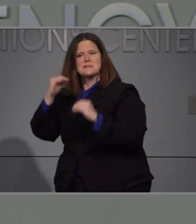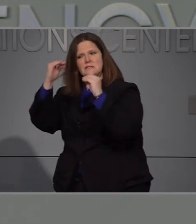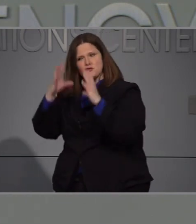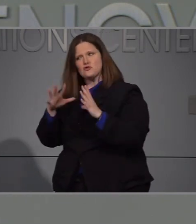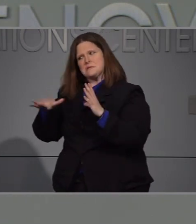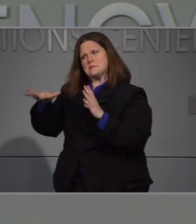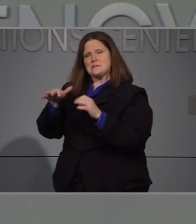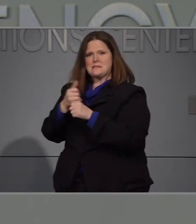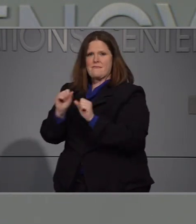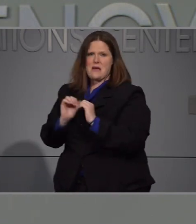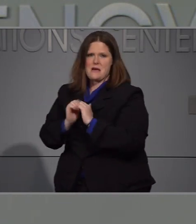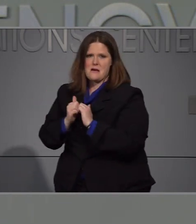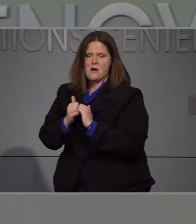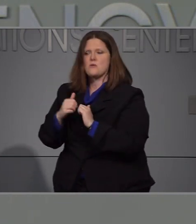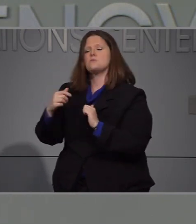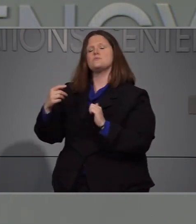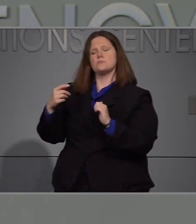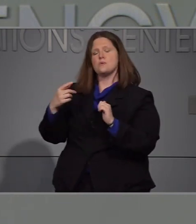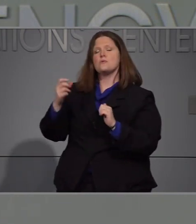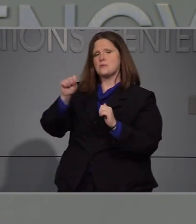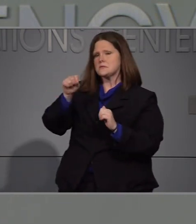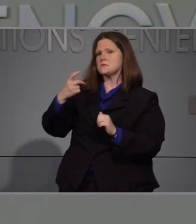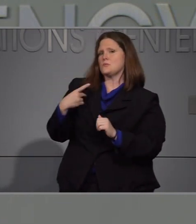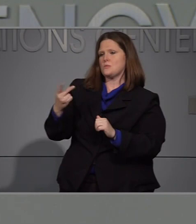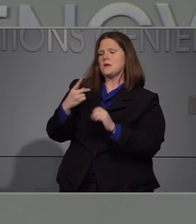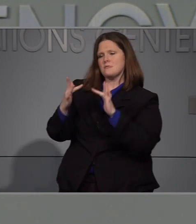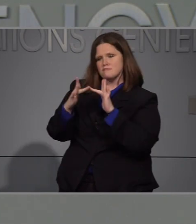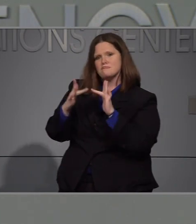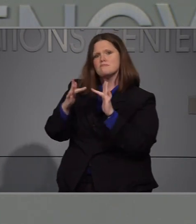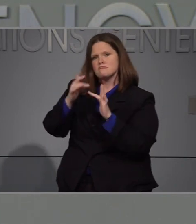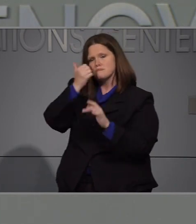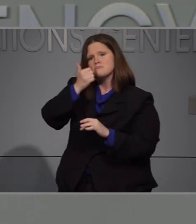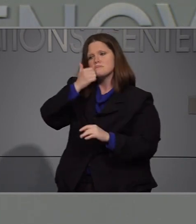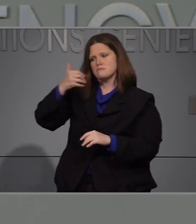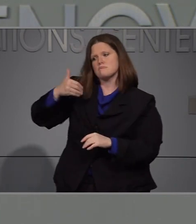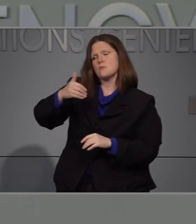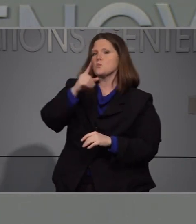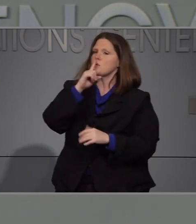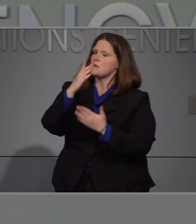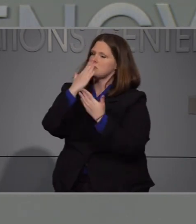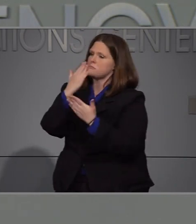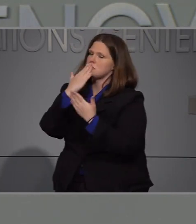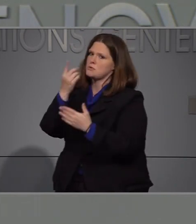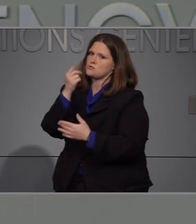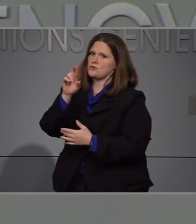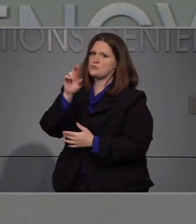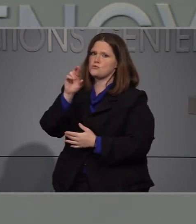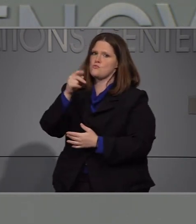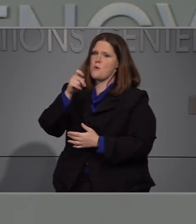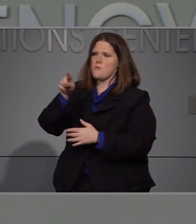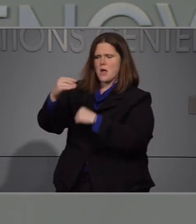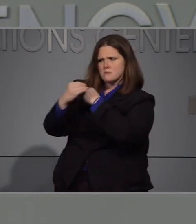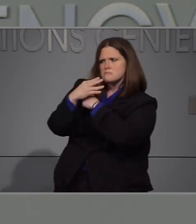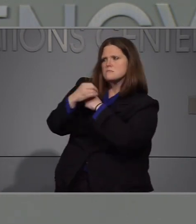alumnos y también la Facultad de veinte maestros. Seguimos en contacto. Agradezco mucho sus